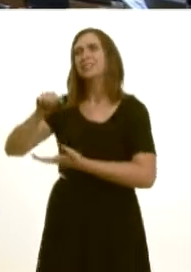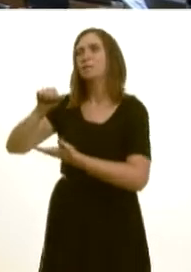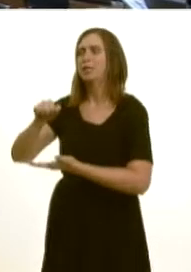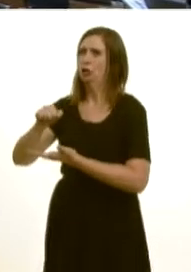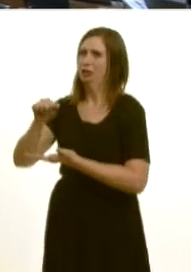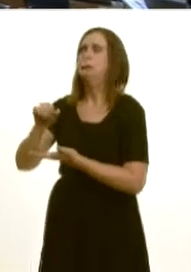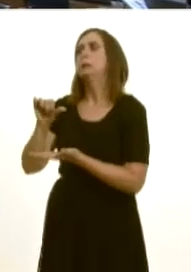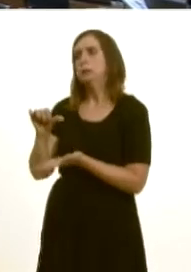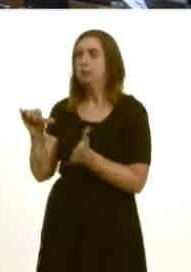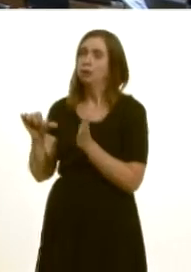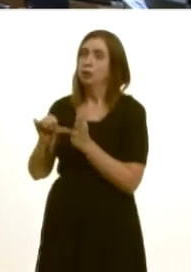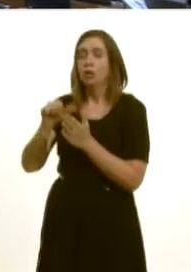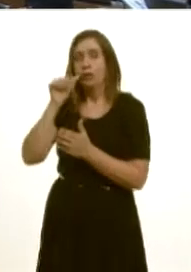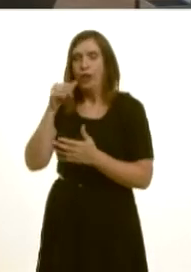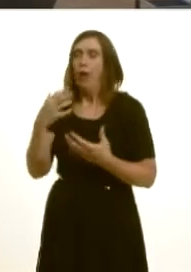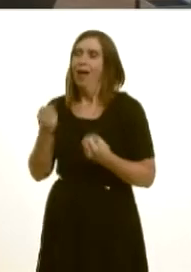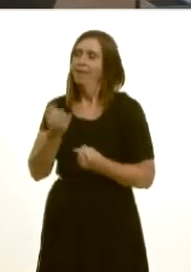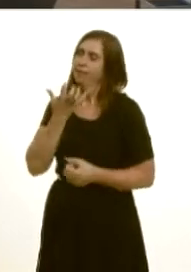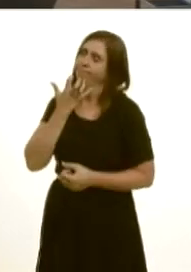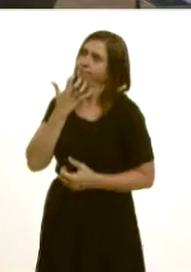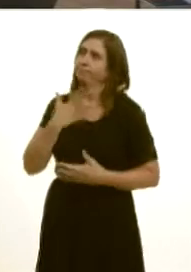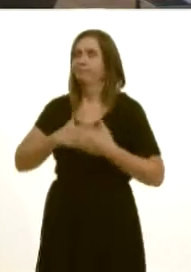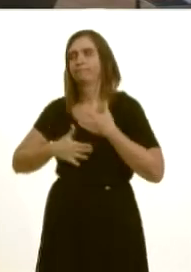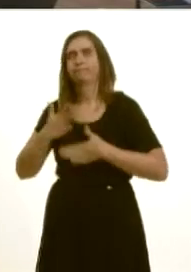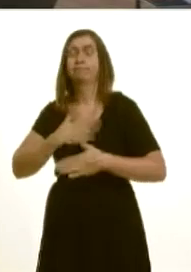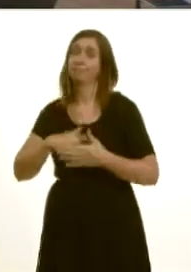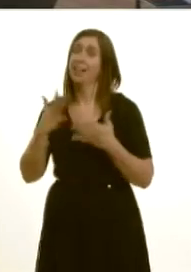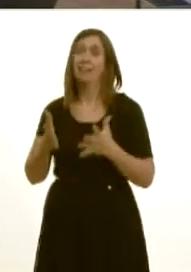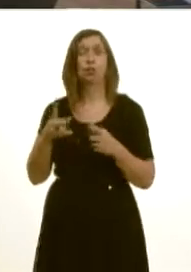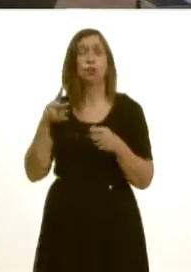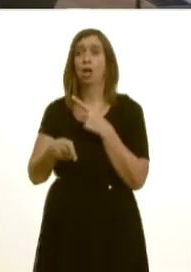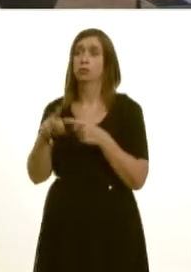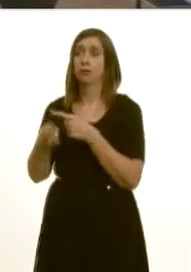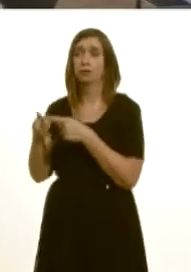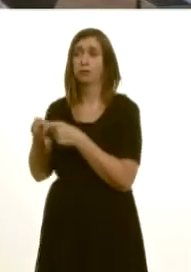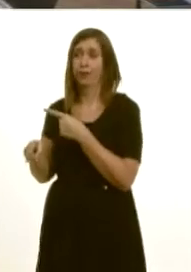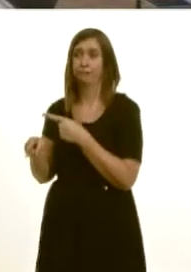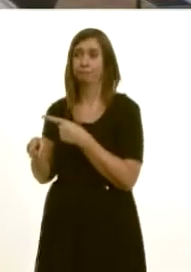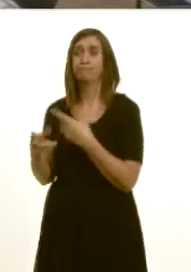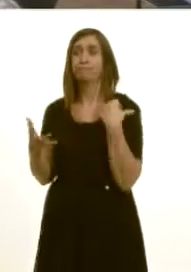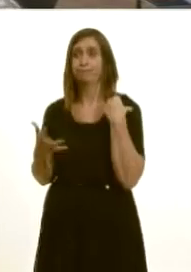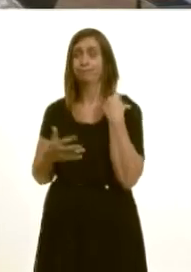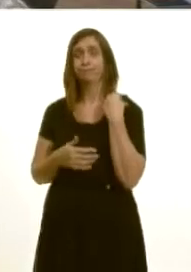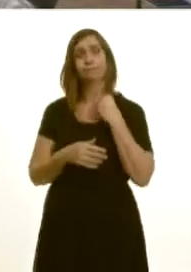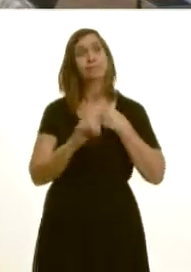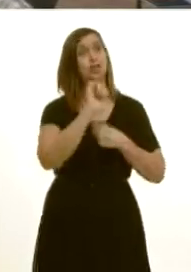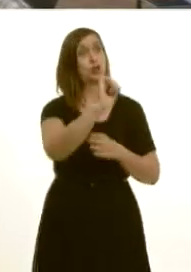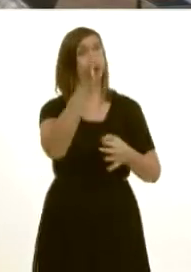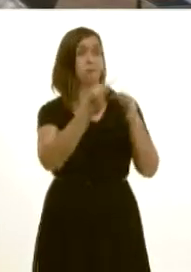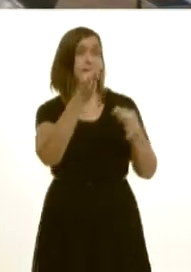Carwyn Jones: Mae’r gyllideb wedi bod yn anodd dros ben ac mae toriadau poenus wedi